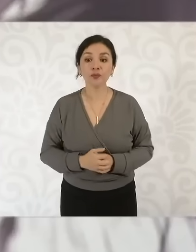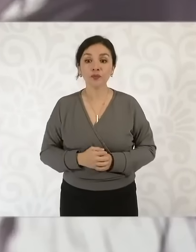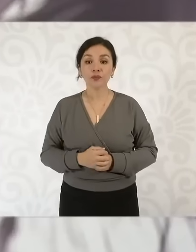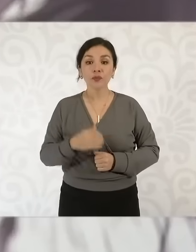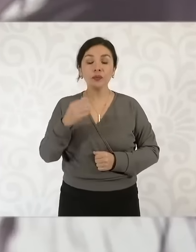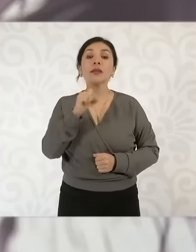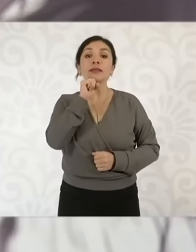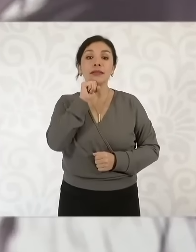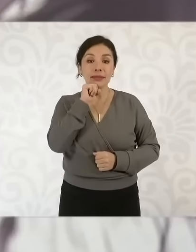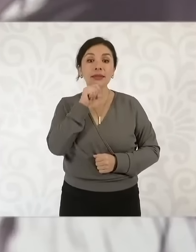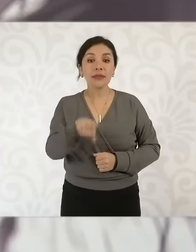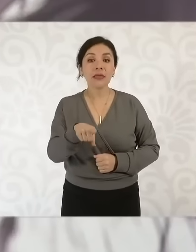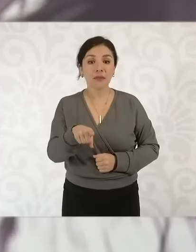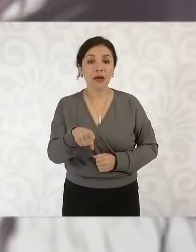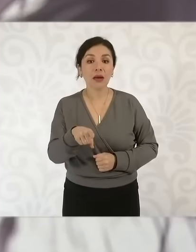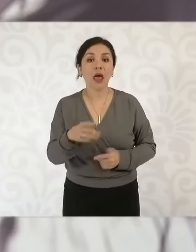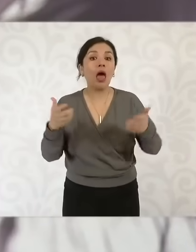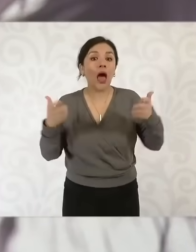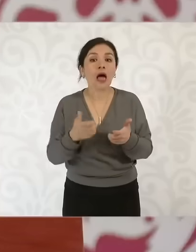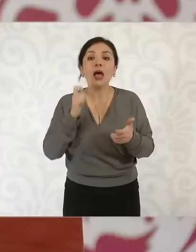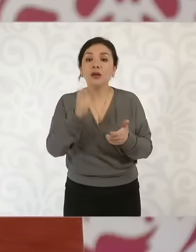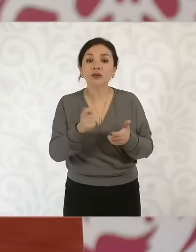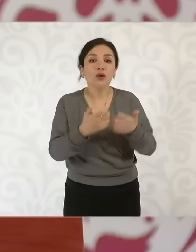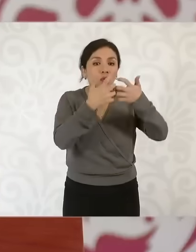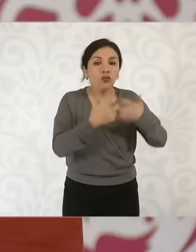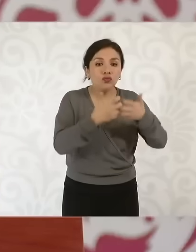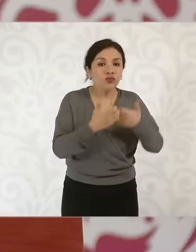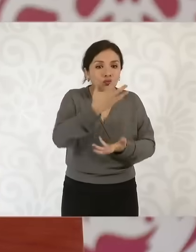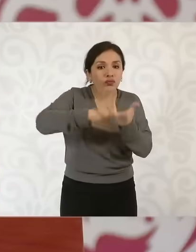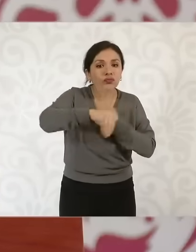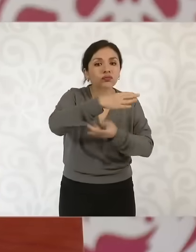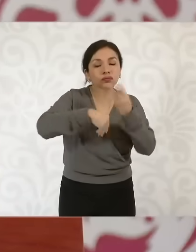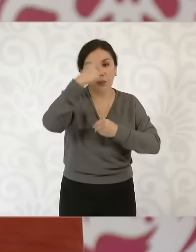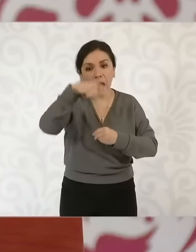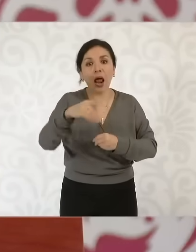vamos a también a abordar todo el potencial geológico que tenemos. Tenemos todavía vastos